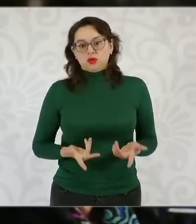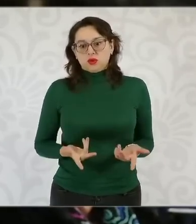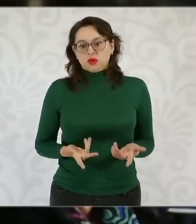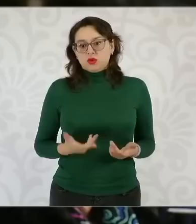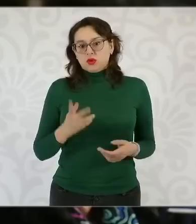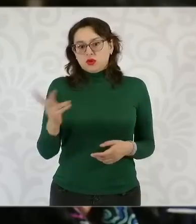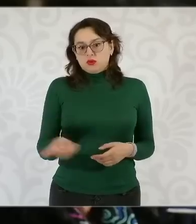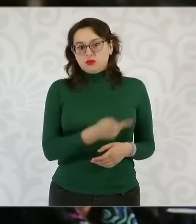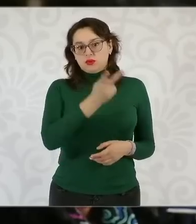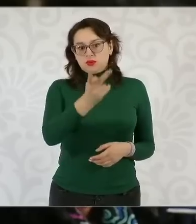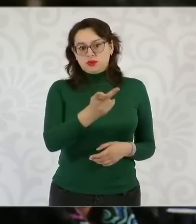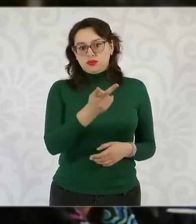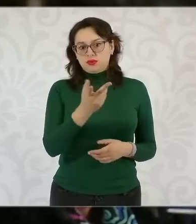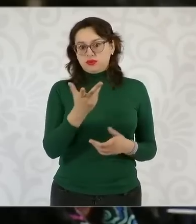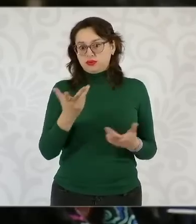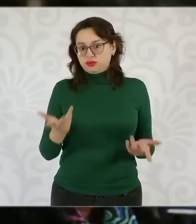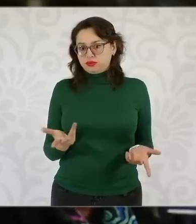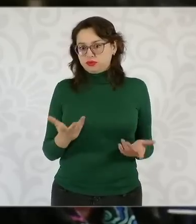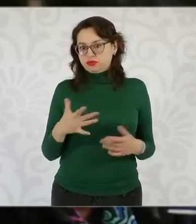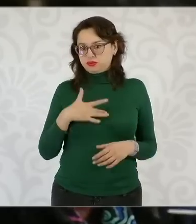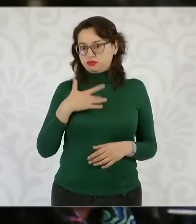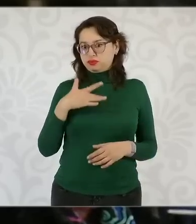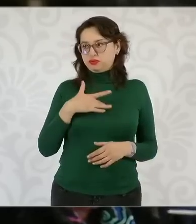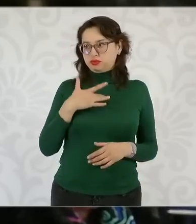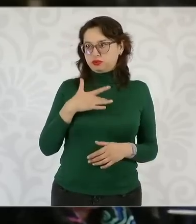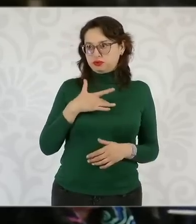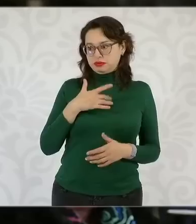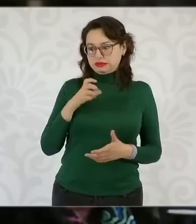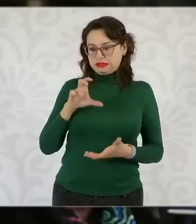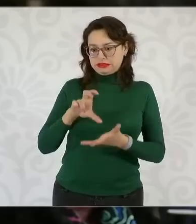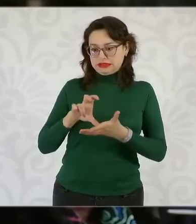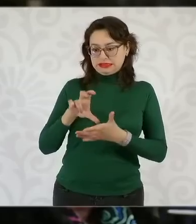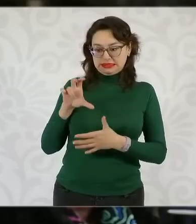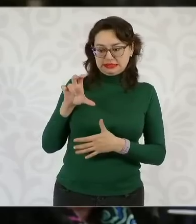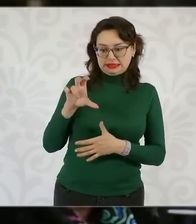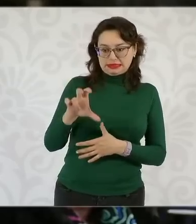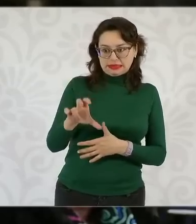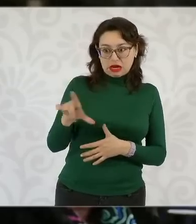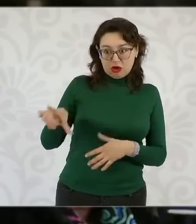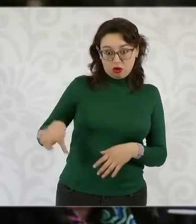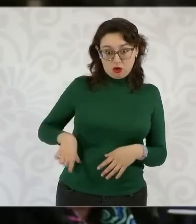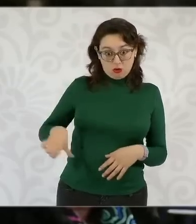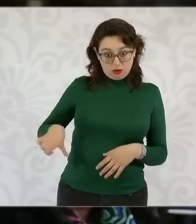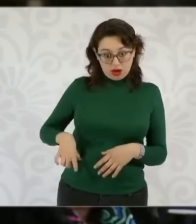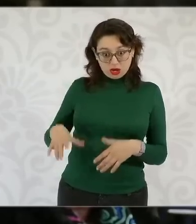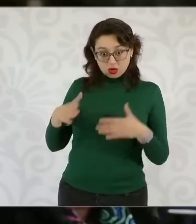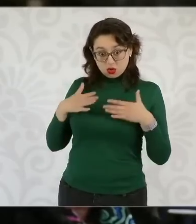qué tanta confiabilidad dan a las a las inversiones a las nuevas inversiones En nuestro